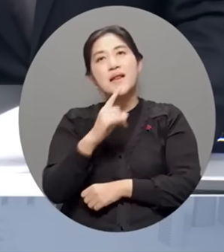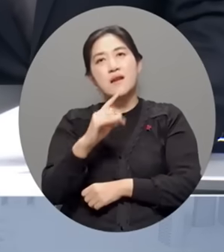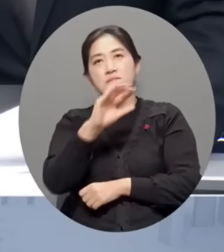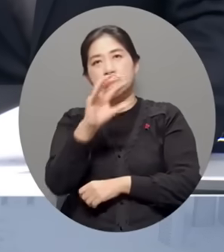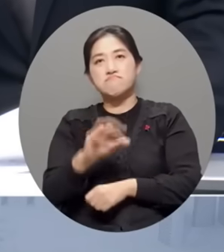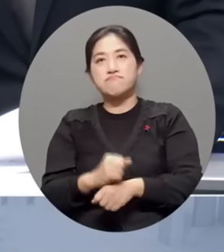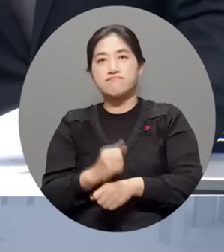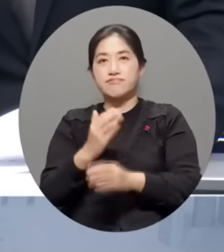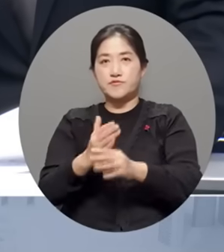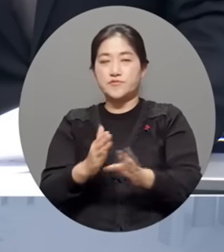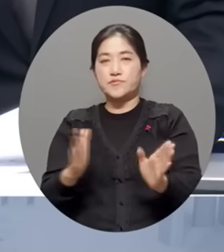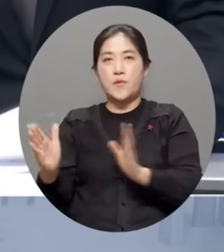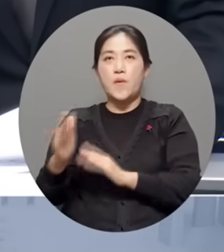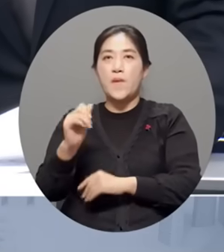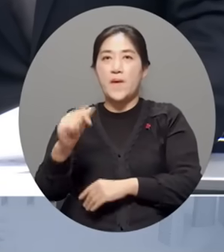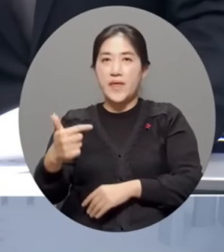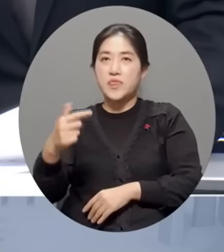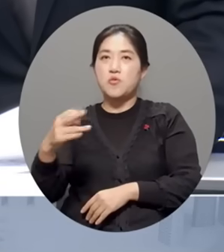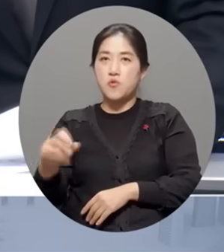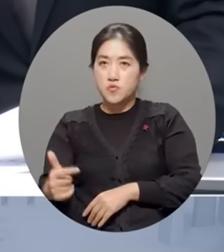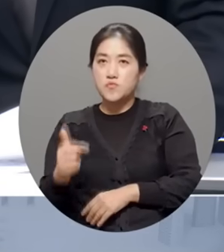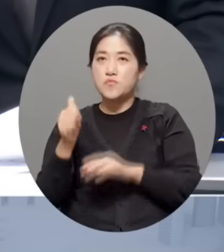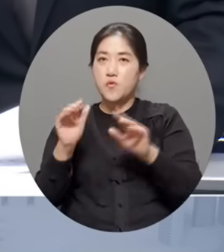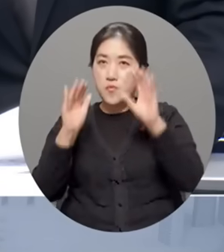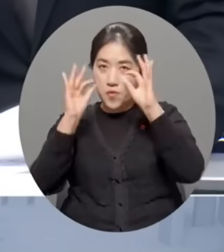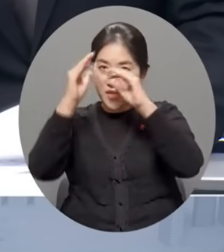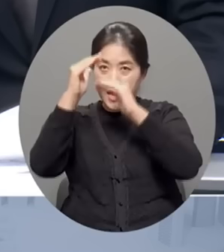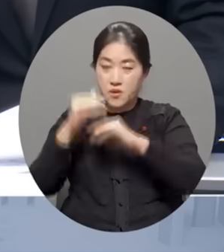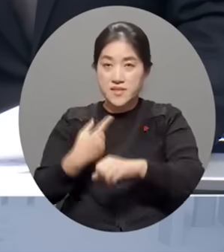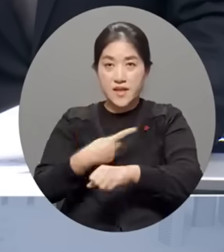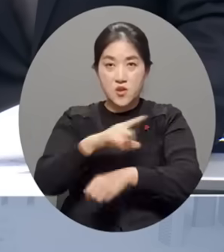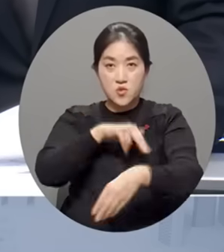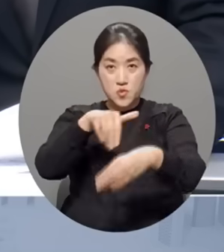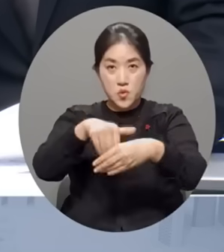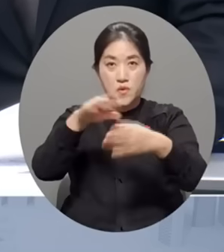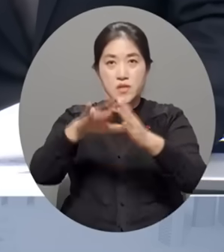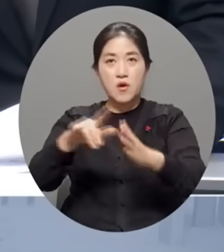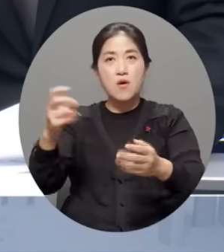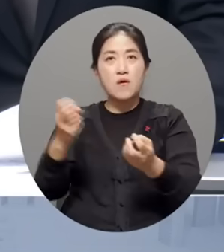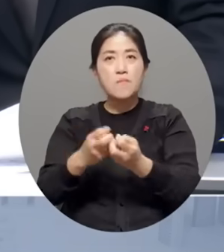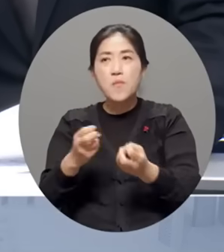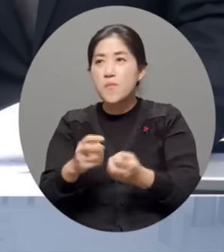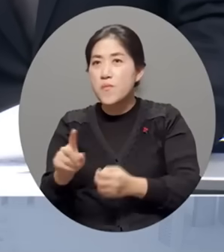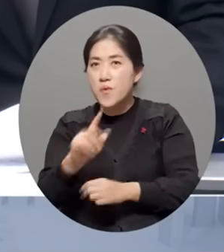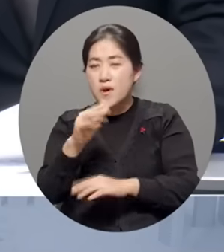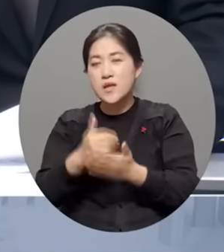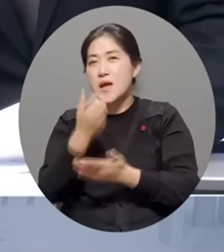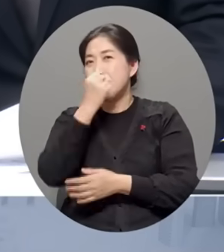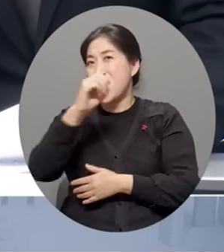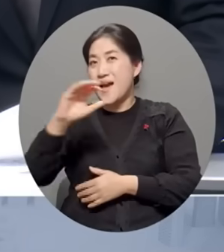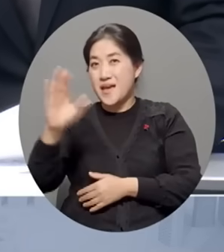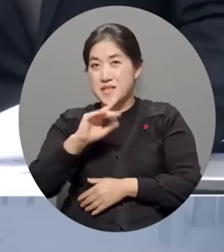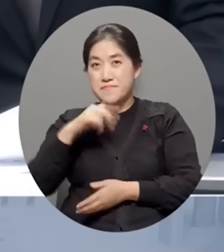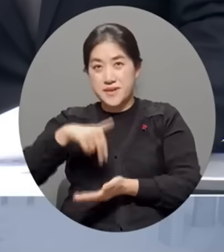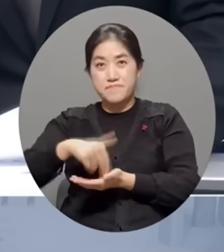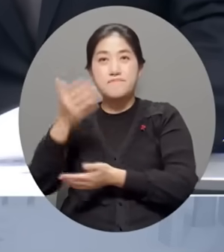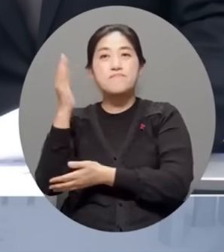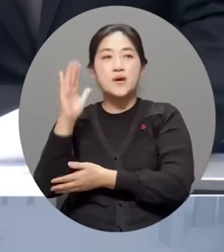이 정도 원론적 입장을 내놓은 상태입니다. 또 한 위원장이 보면 오늘 회견에서 내년 총선에서 어떤 형태로든 불출마하겠다, 이렇게 말을 했잖아요.